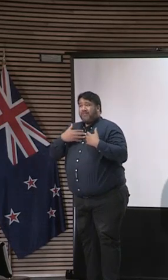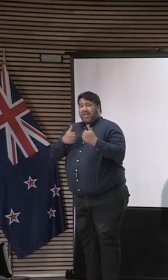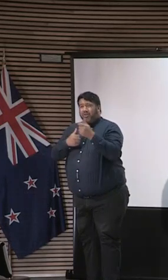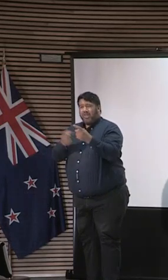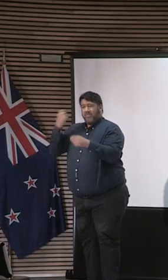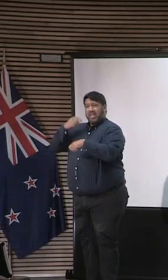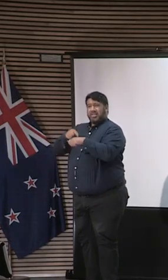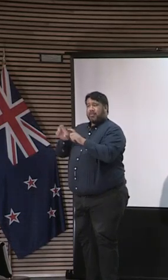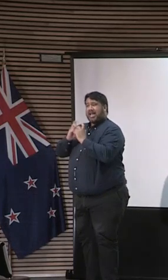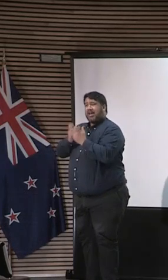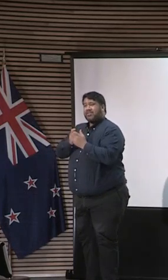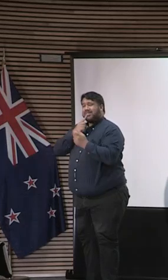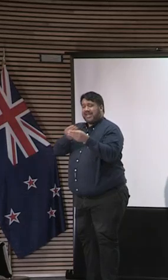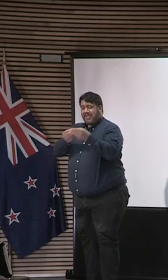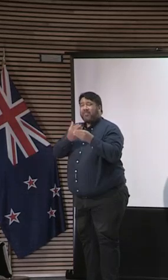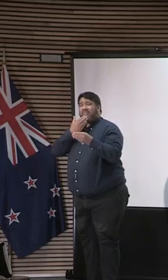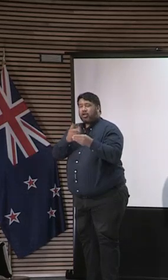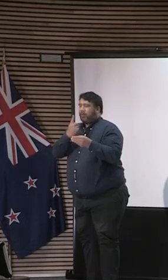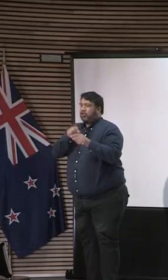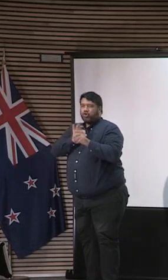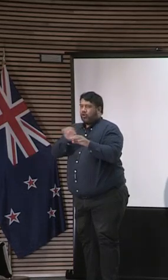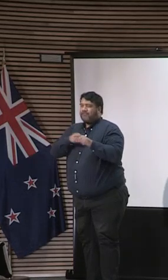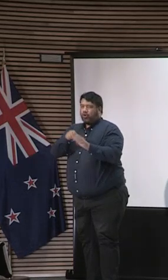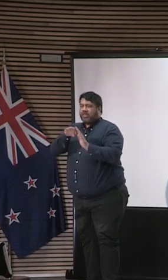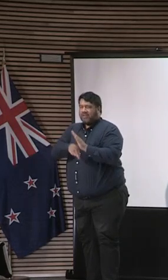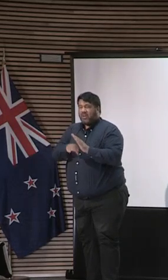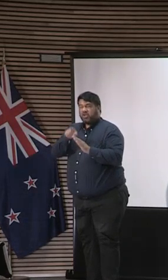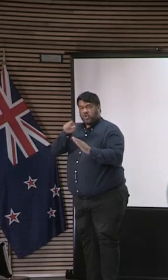taua waa, i hono te nuinga o a maatau take ki nga haerenga o te